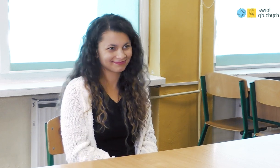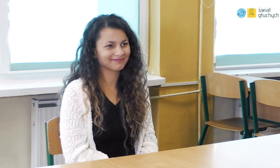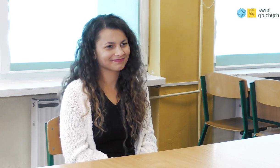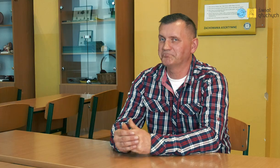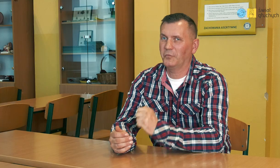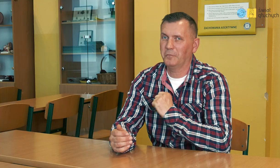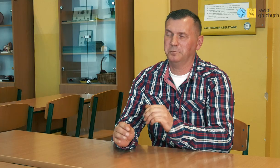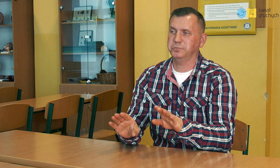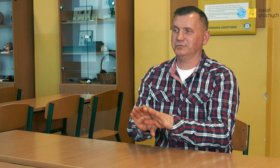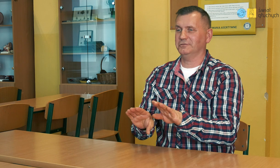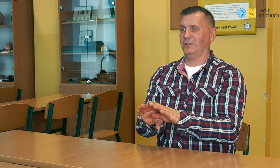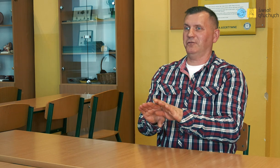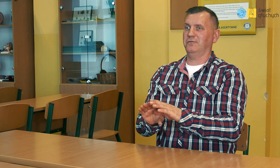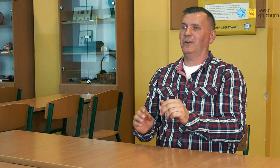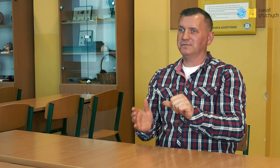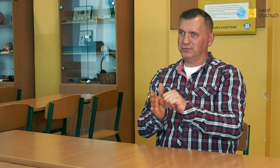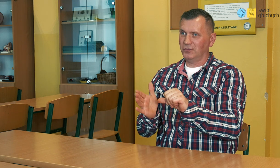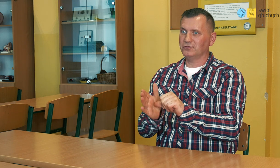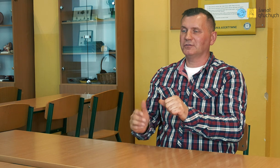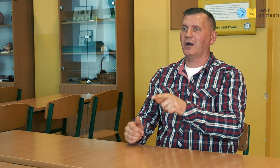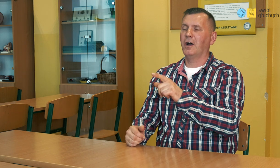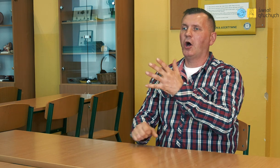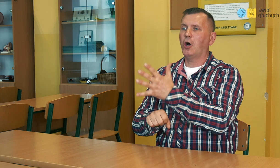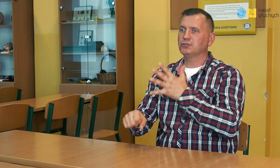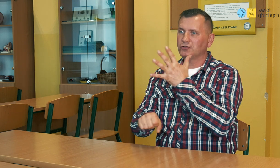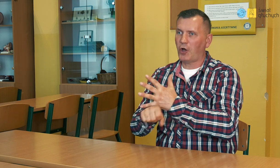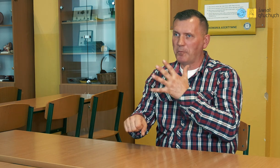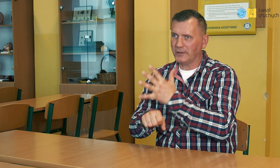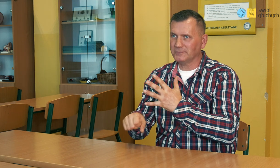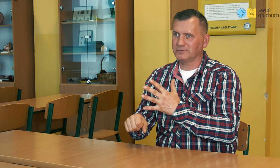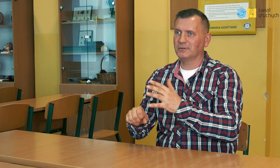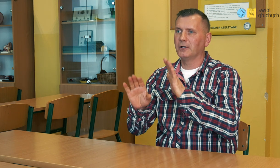W podstawówce byłem na wycieczce w Ostromecku.